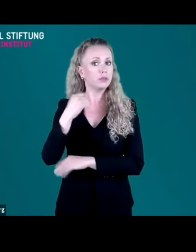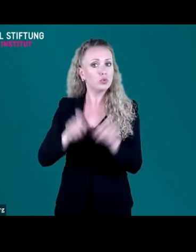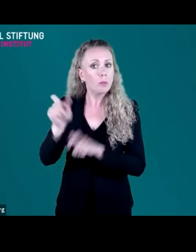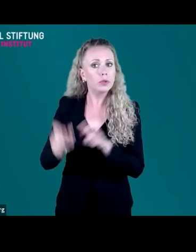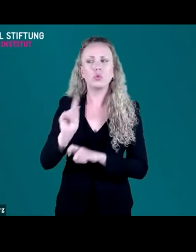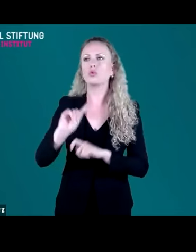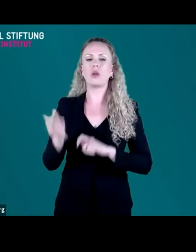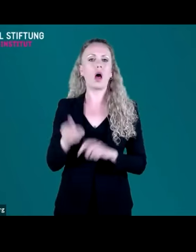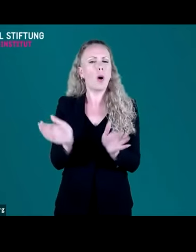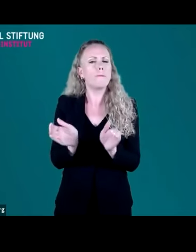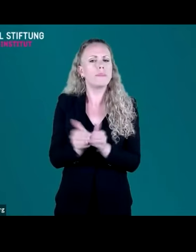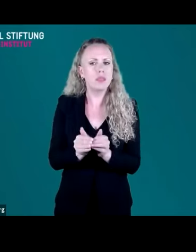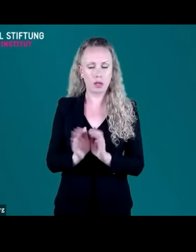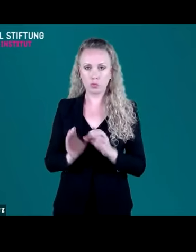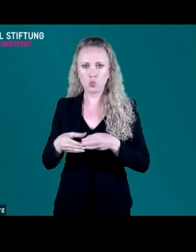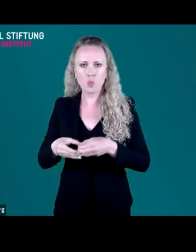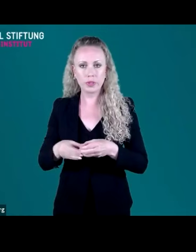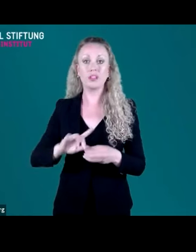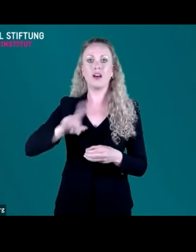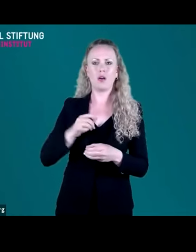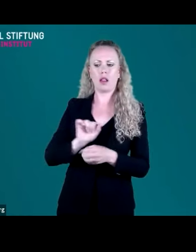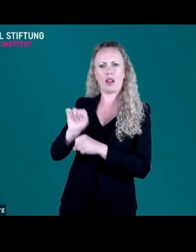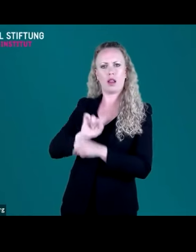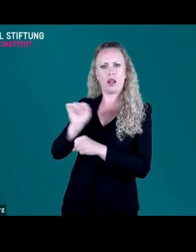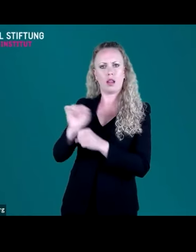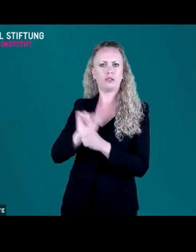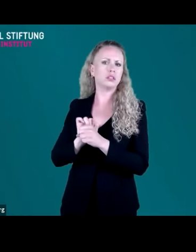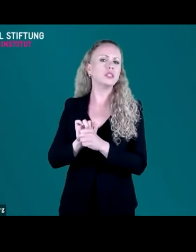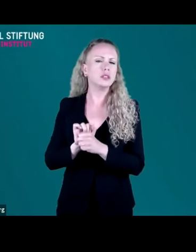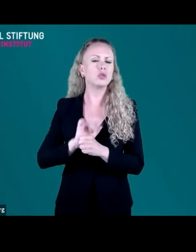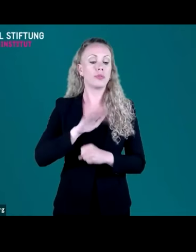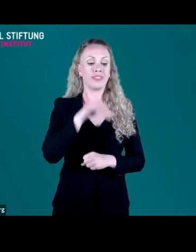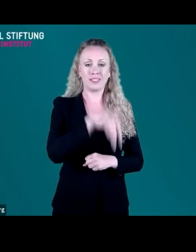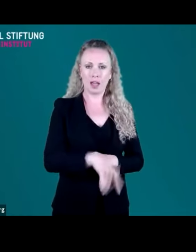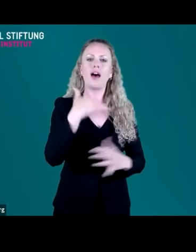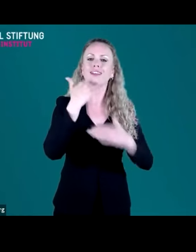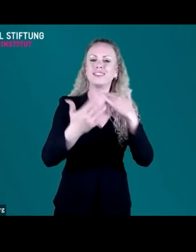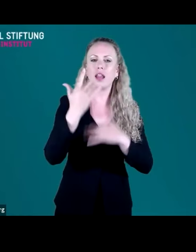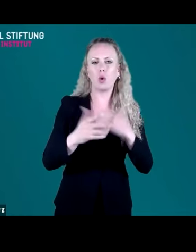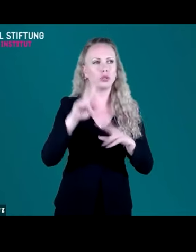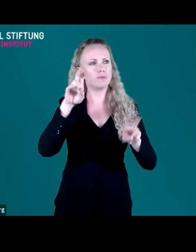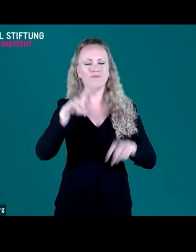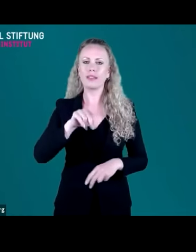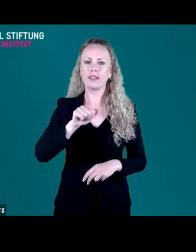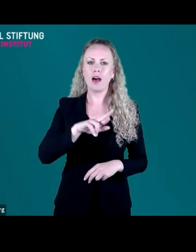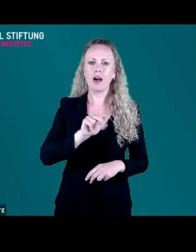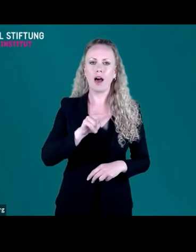bestimmte Erzählungen und sogenannte Narrative und Signalwörter – und die können beispielsweise